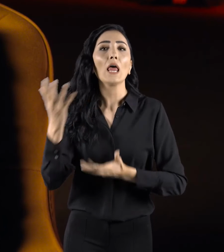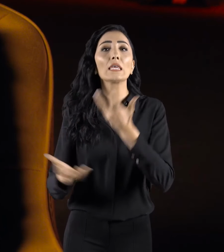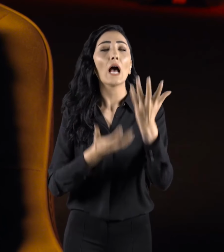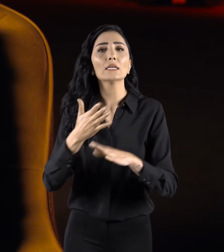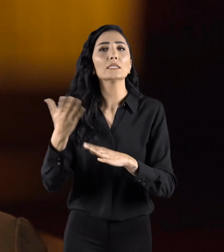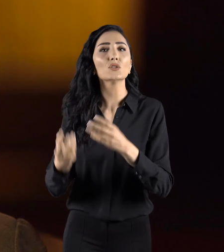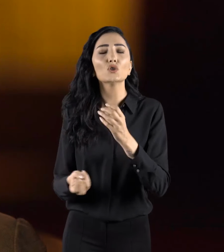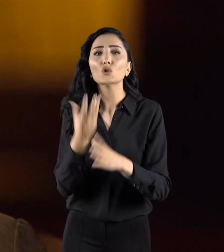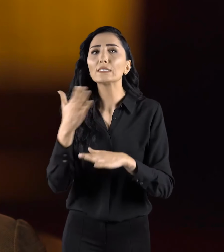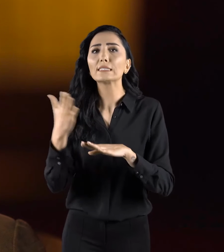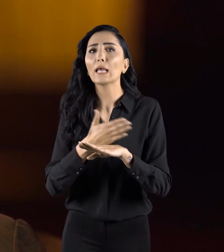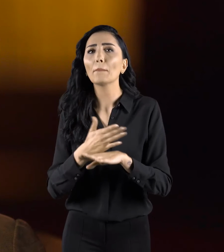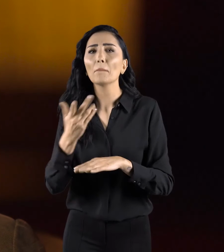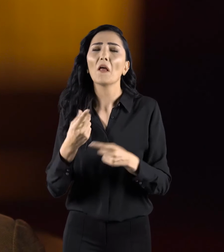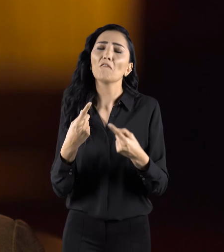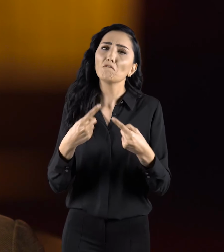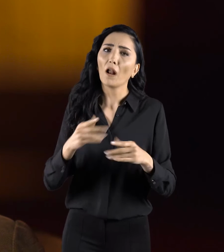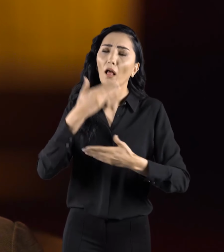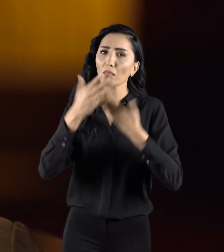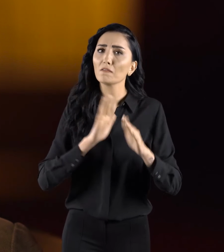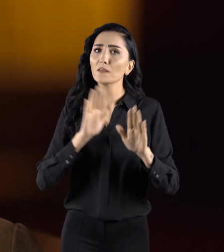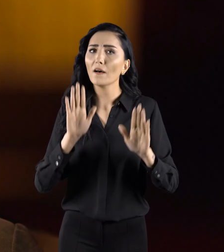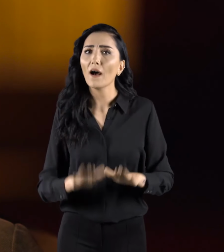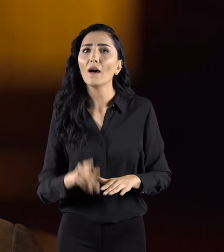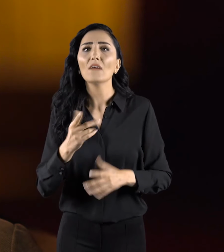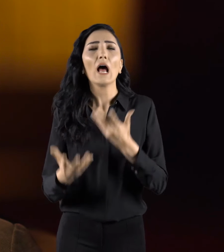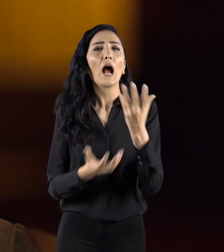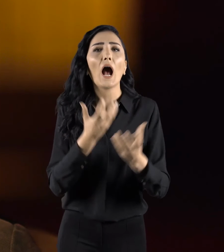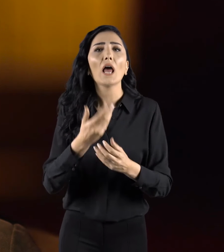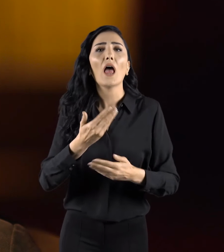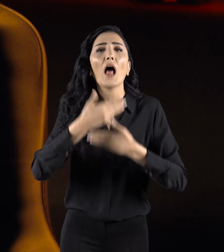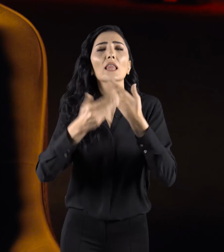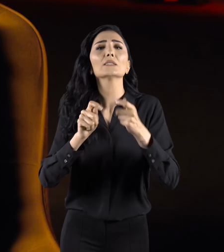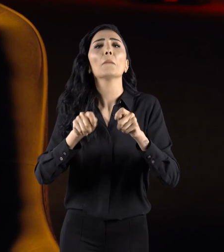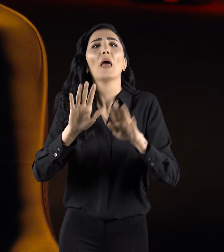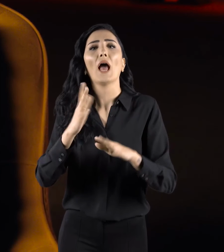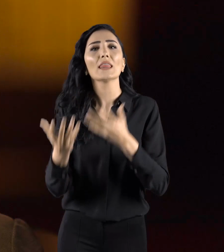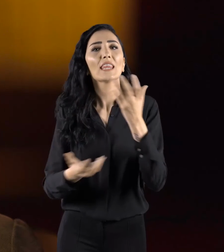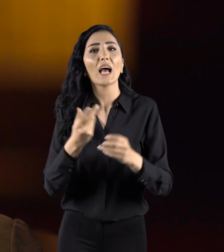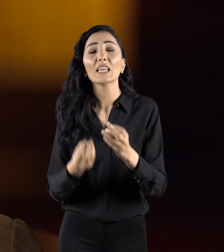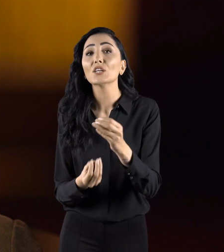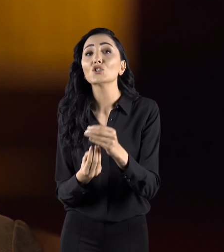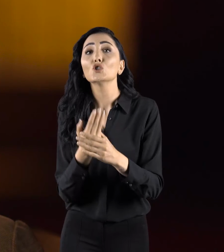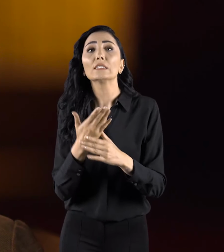çıkış sebepleri farklı şekillerde tanımlanabilir. Kaynağı tanımlanamayan yangınlar, çıkış sebebi